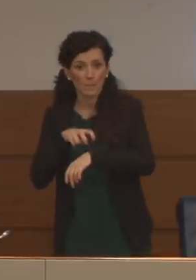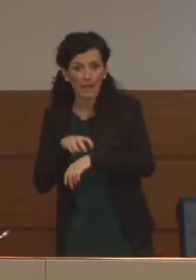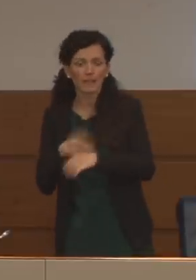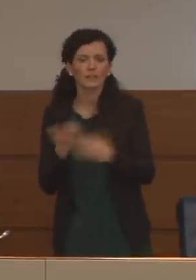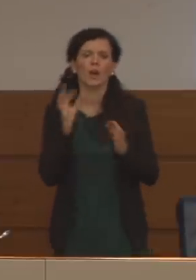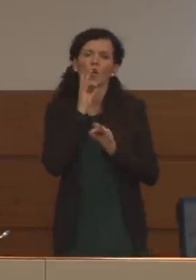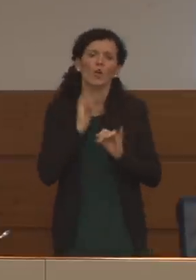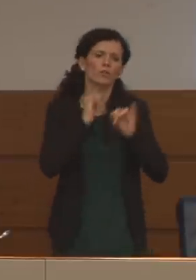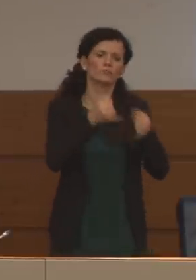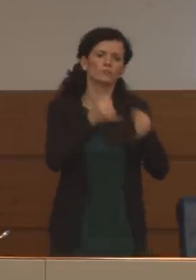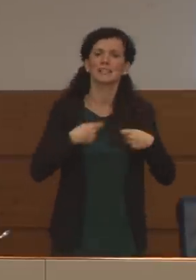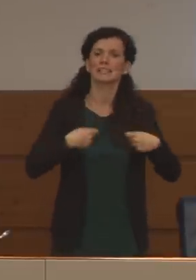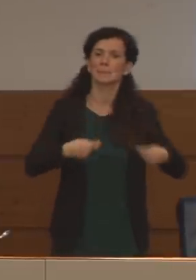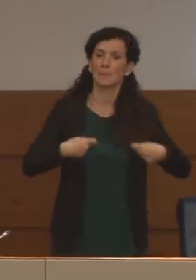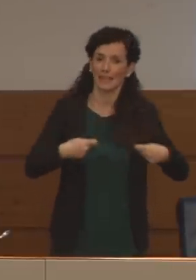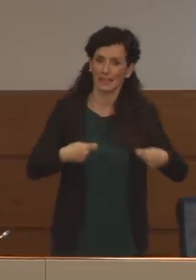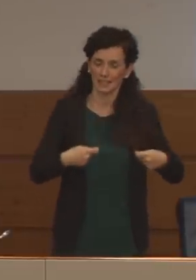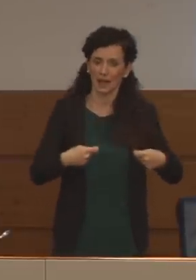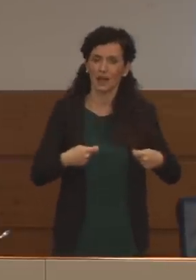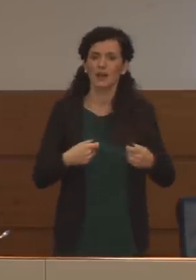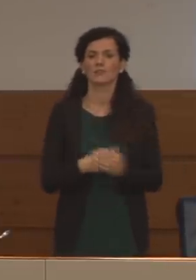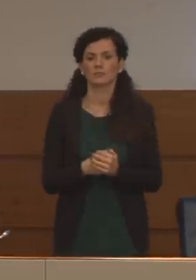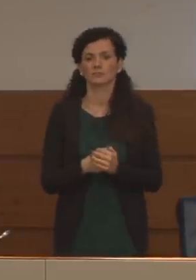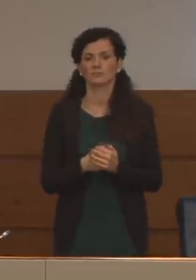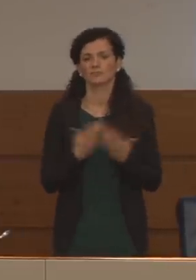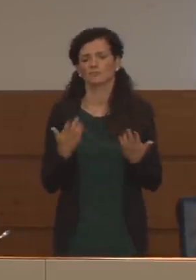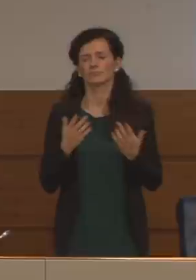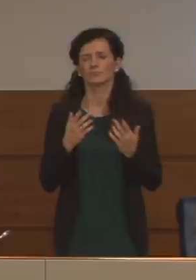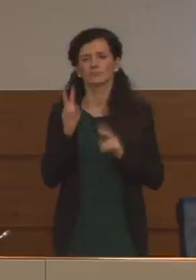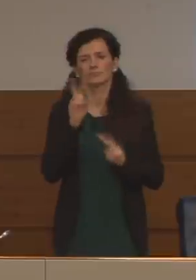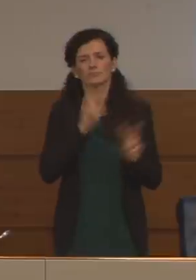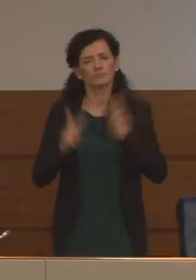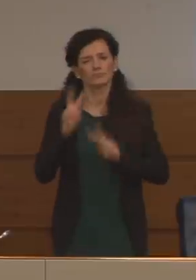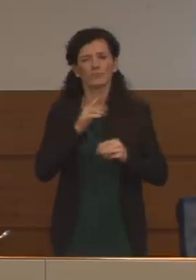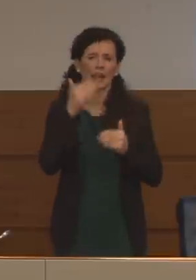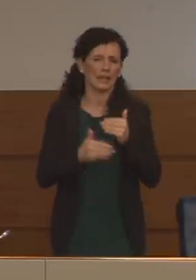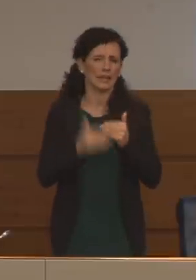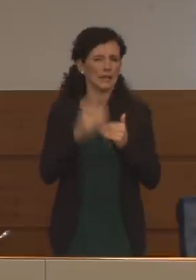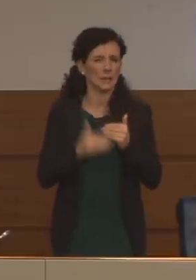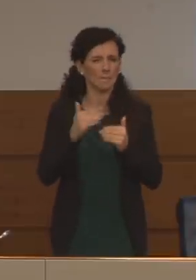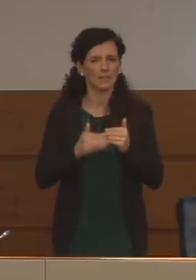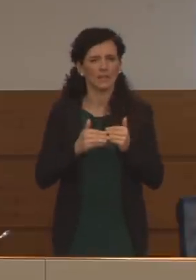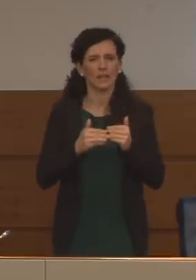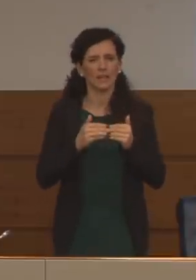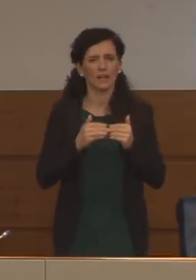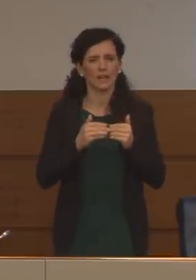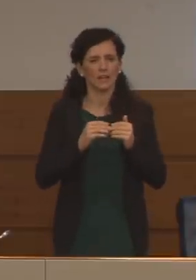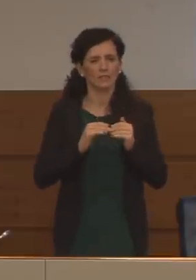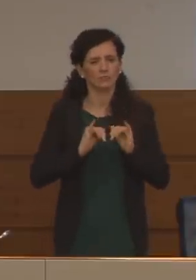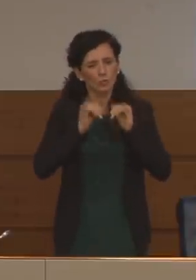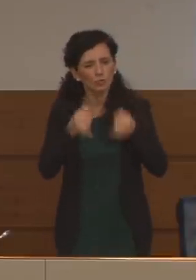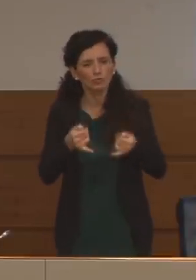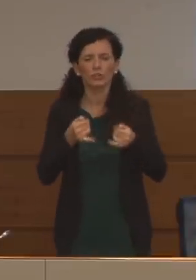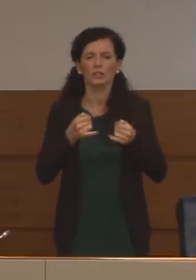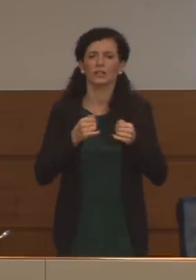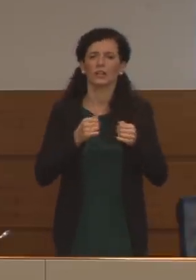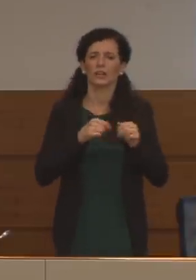la spesa quindi limitare al massimo i viaggi e le